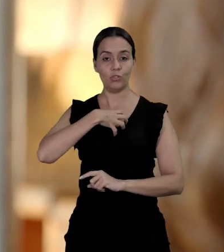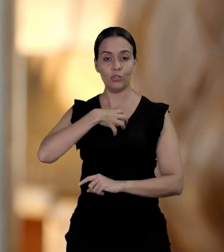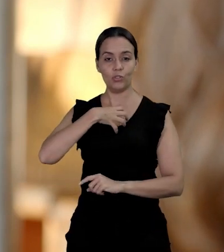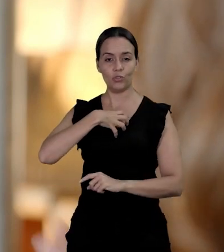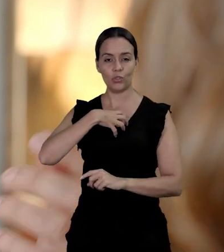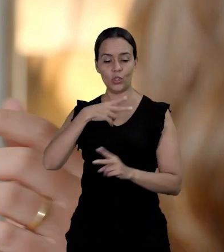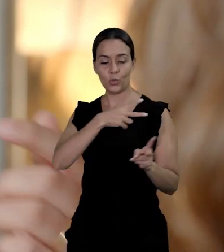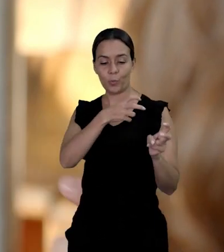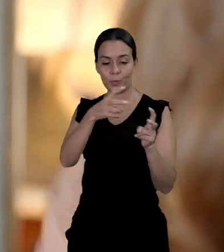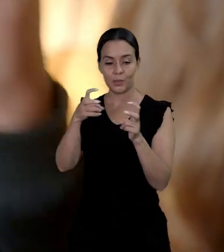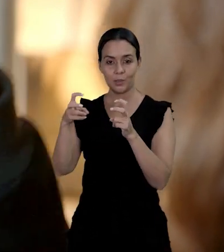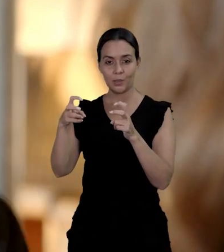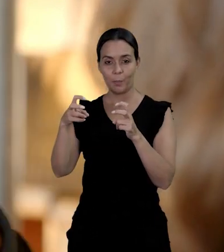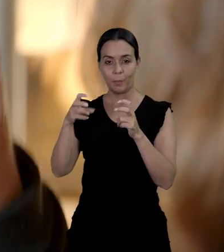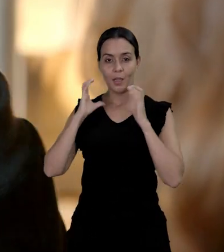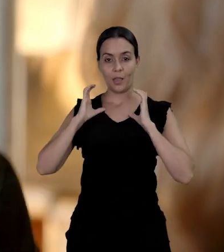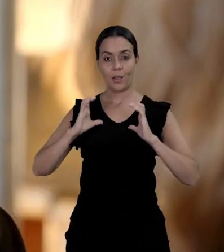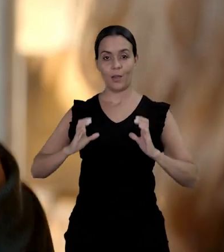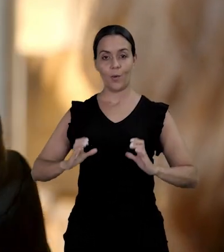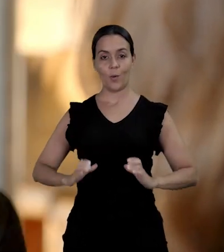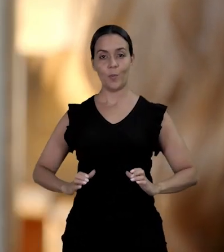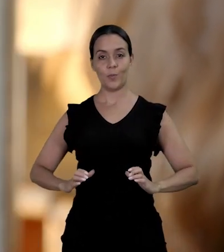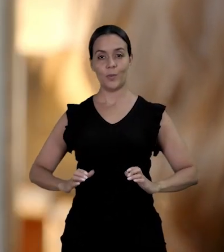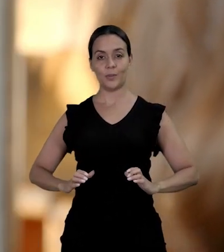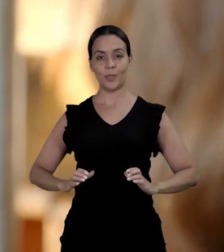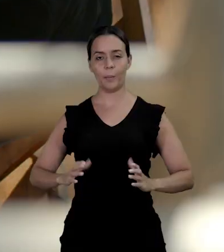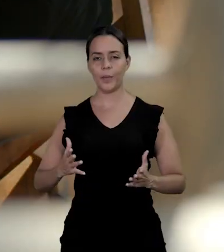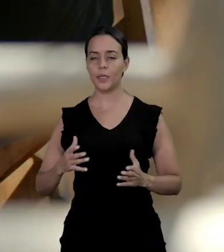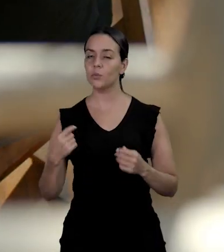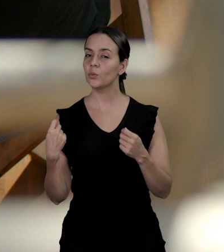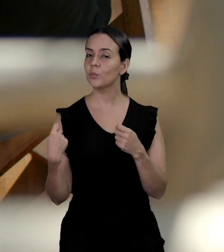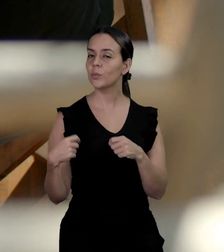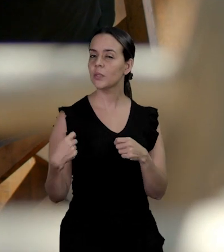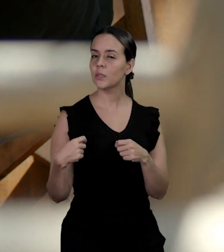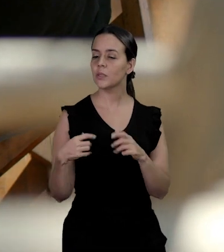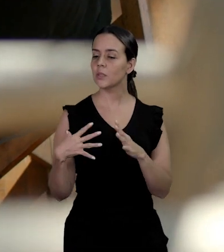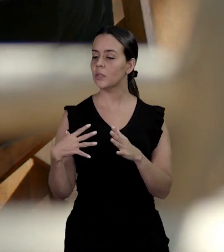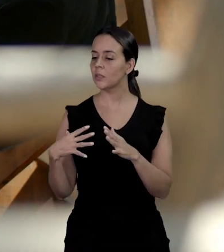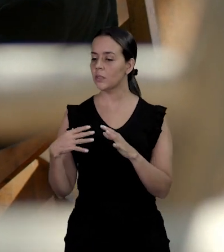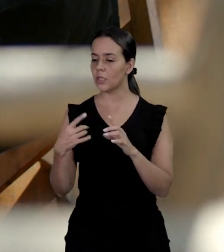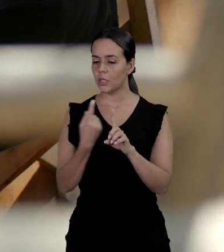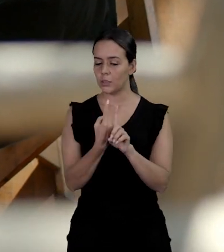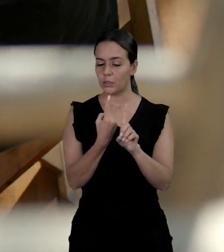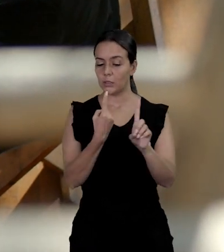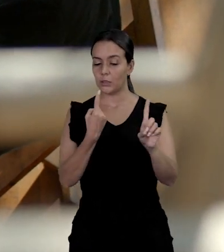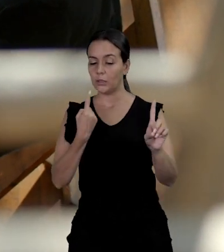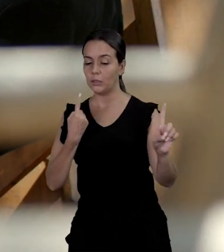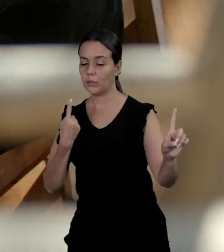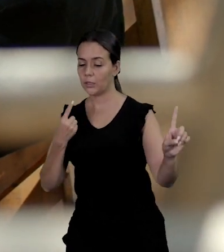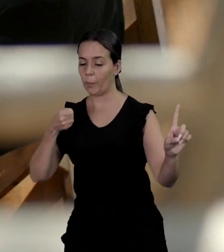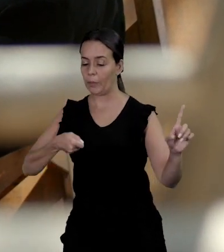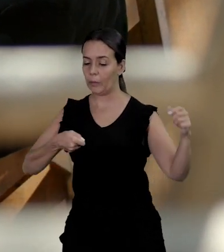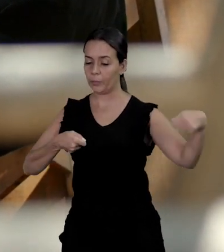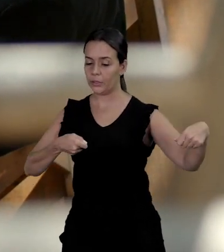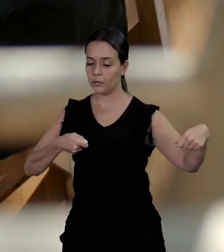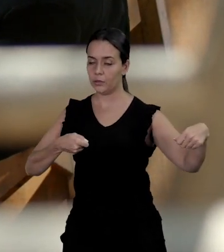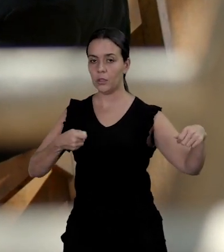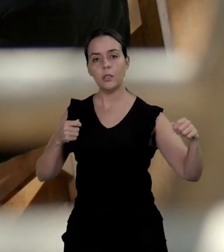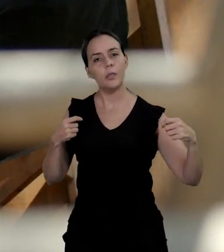para possibilitar essa auto-observação do seu próprio comportamento, é você transformar esse método de distanciamento, de alteridade